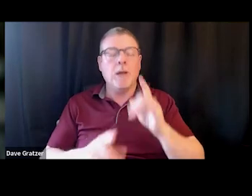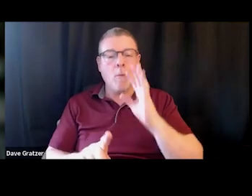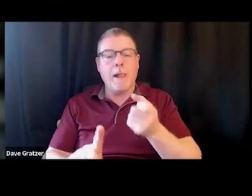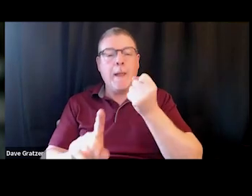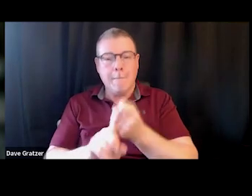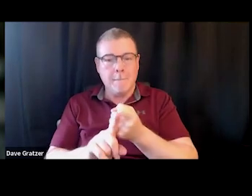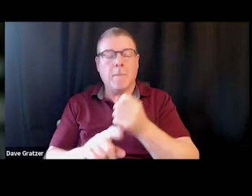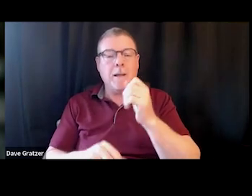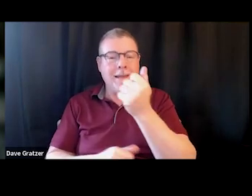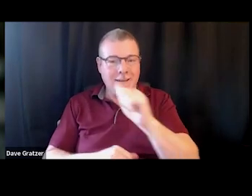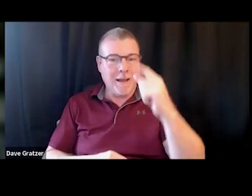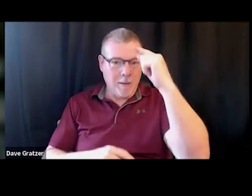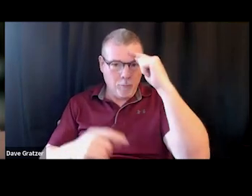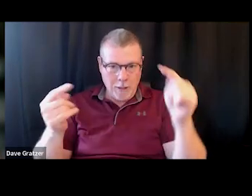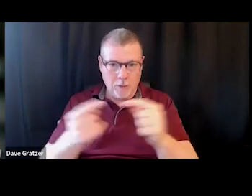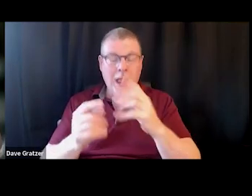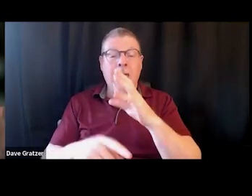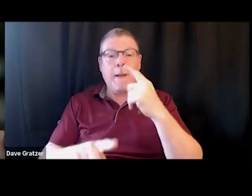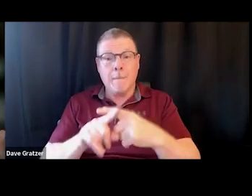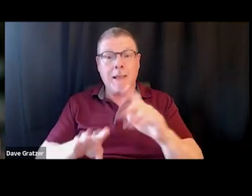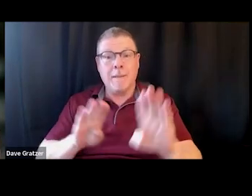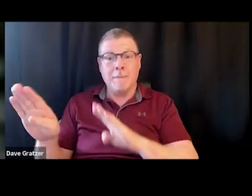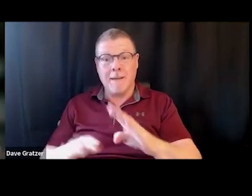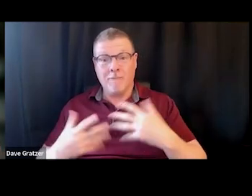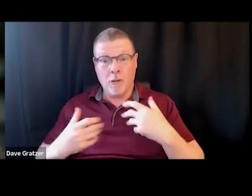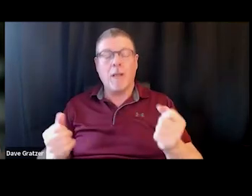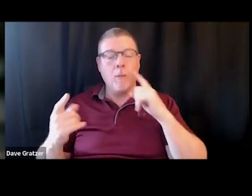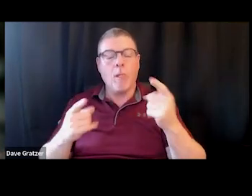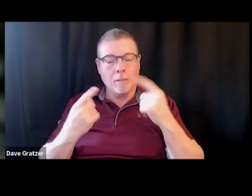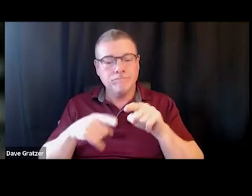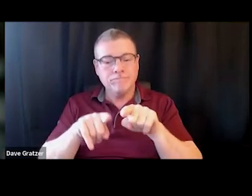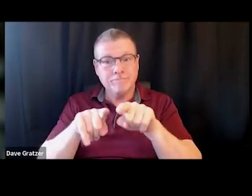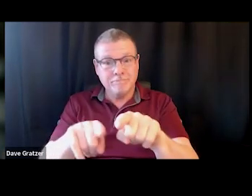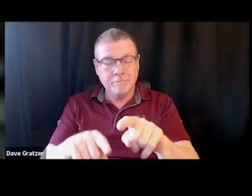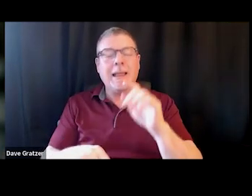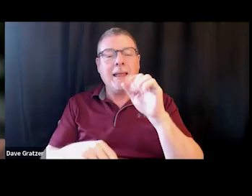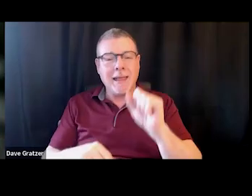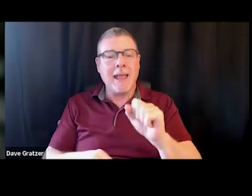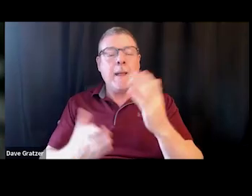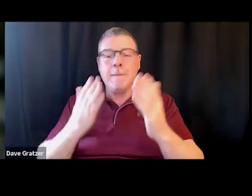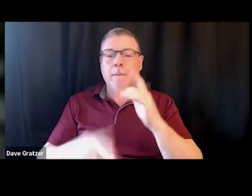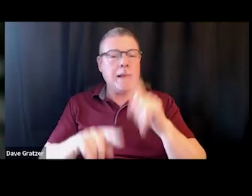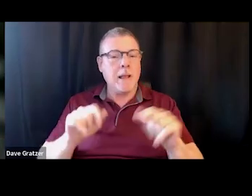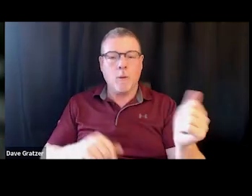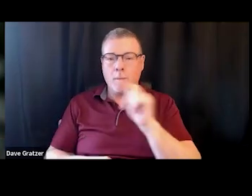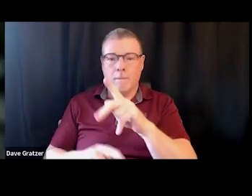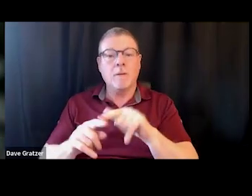junto con cualquier salud conductual concurrente podrían hacer el caso sobre por qué no van a poder regresar al trabajo en este momento.